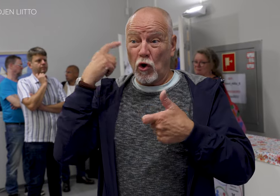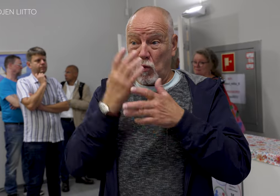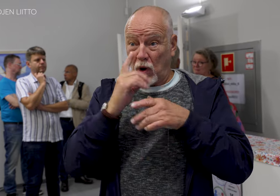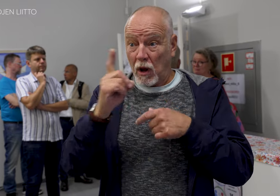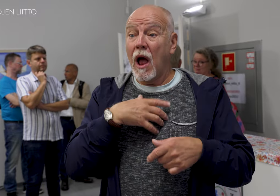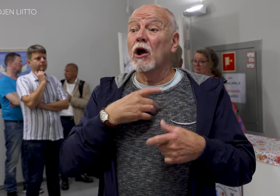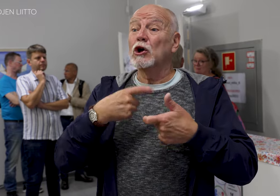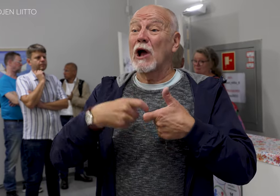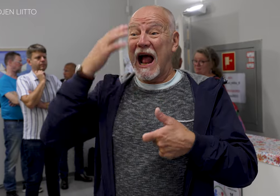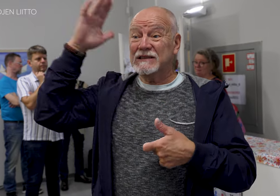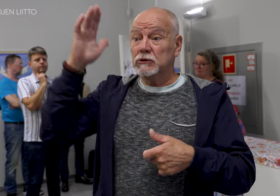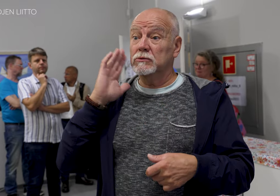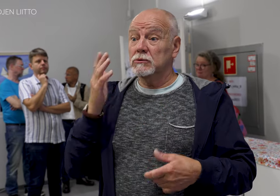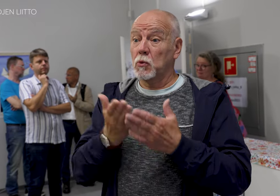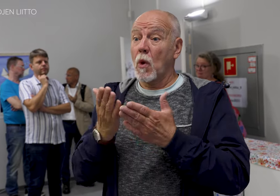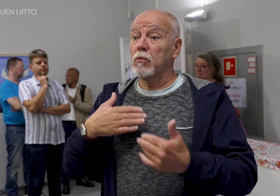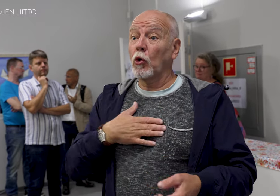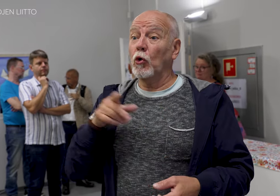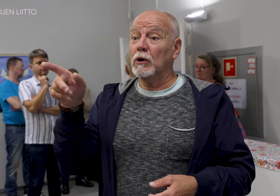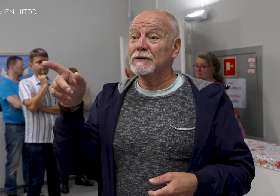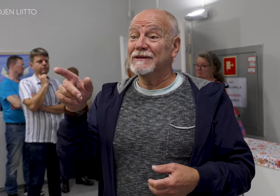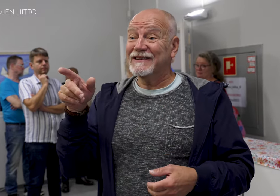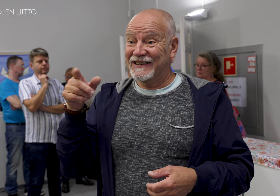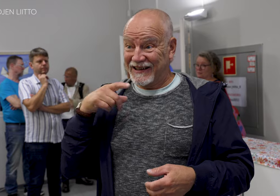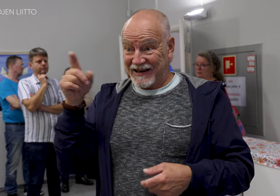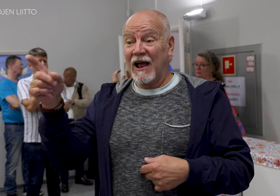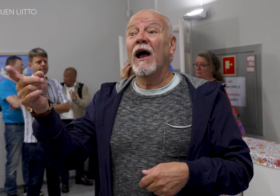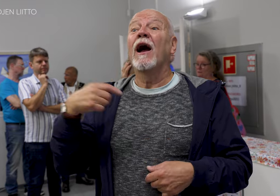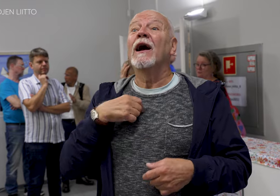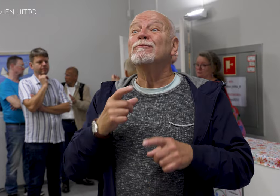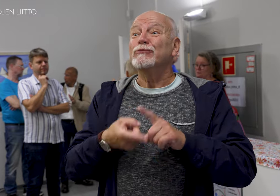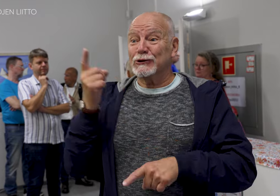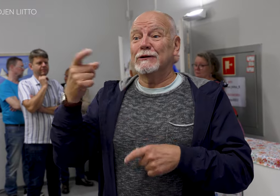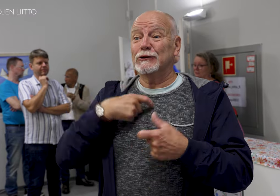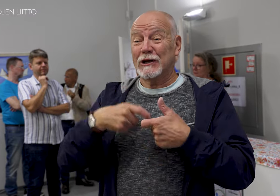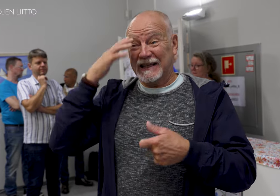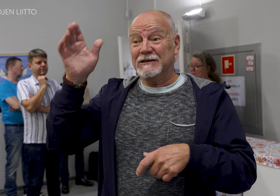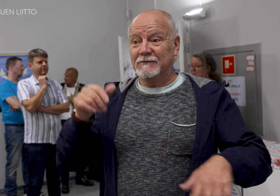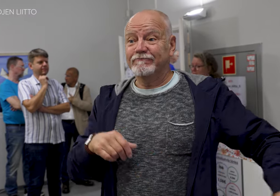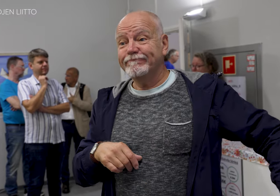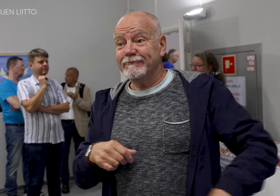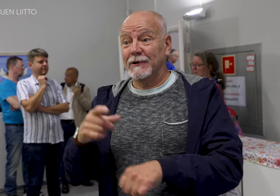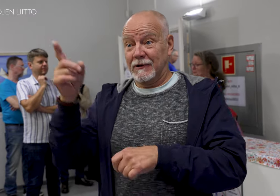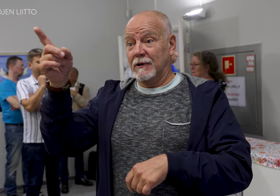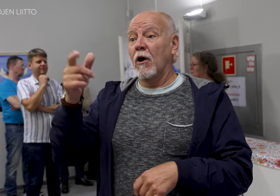Kuuleva sisarukseni kävi kuulevien koulua ja isosiskoni kävi Porvoon koulua. Kun pääsin aloittamaan koulun, isosiskoni huolehti minut sinne kädestä pitäen.